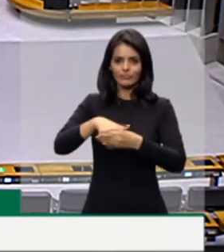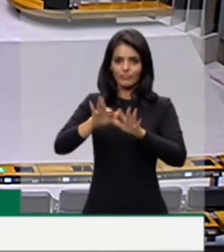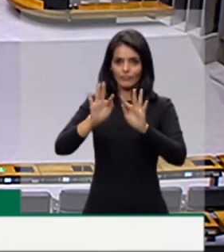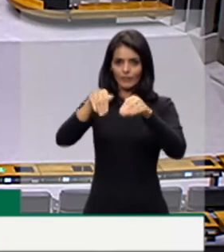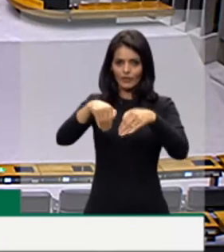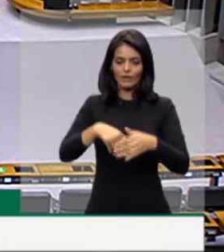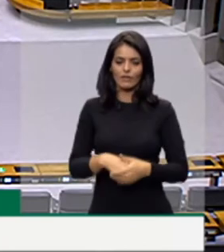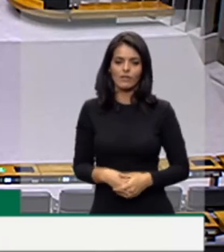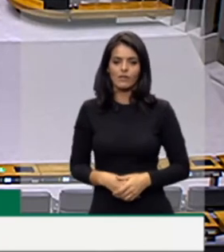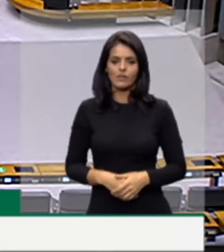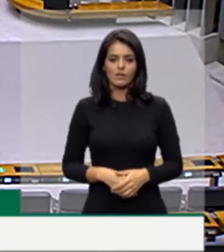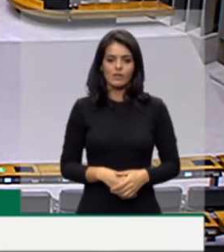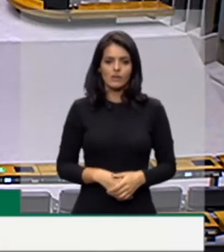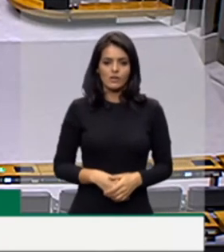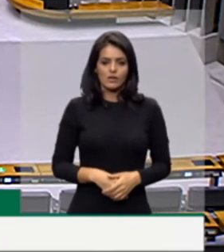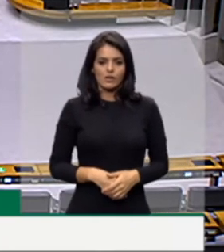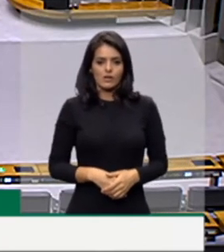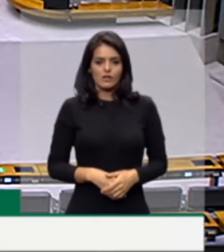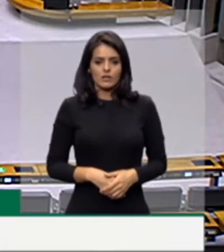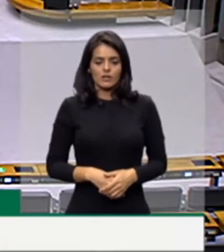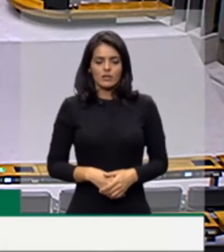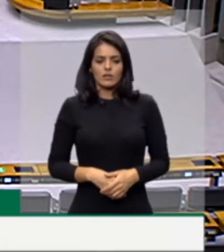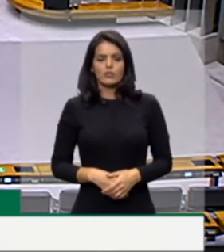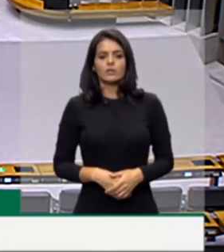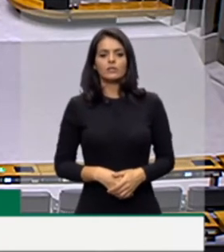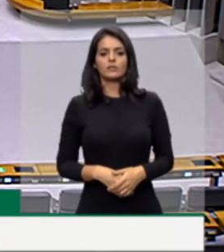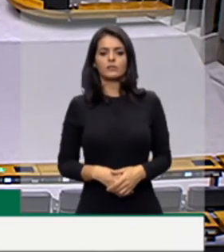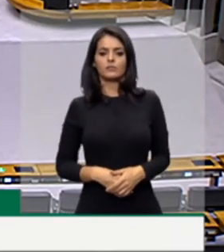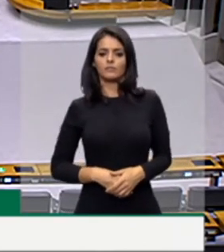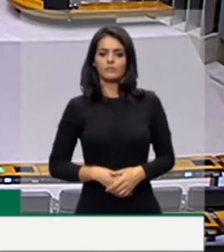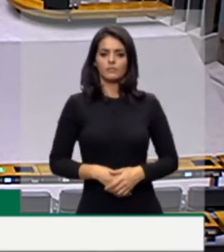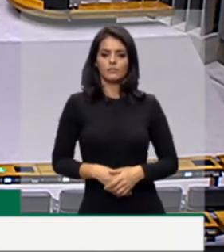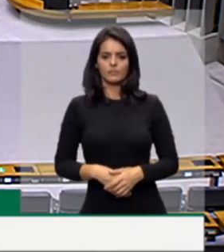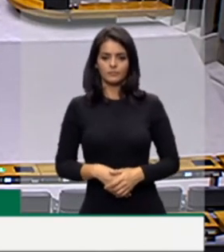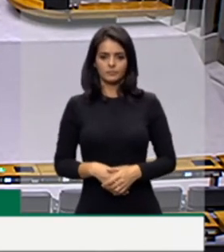PARA SANÇÃO PRESIDENCIAL GARANTINDO A TRANSPARÊNCIA DA PRESTAÇÃO DE CONTA.